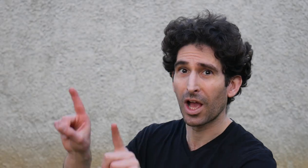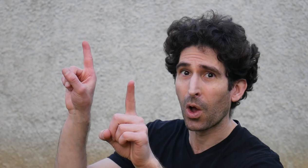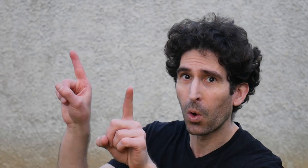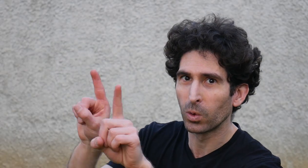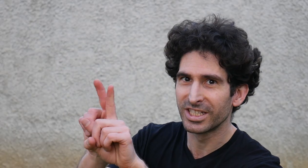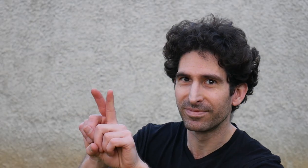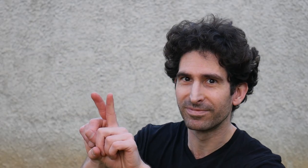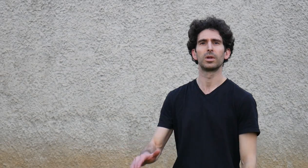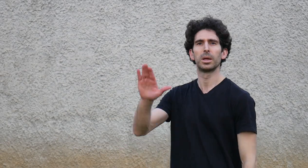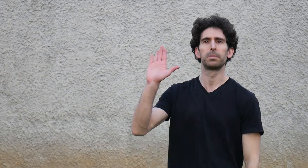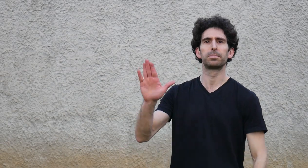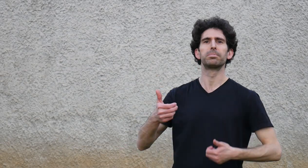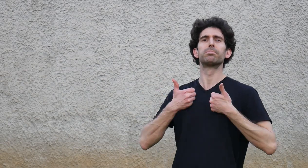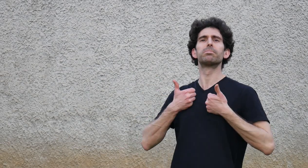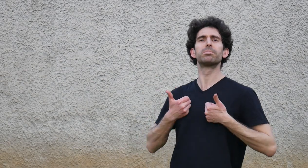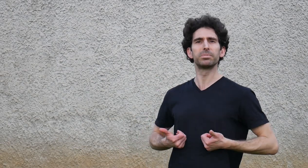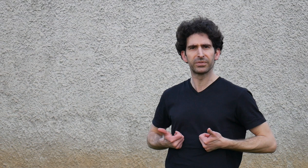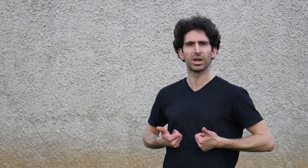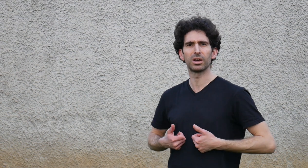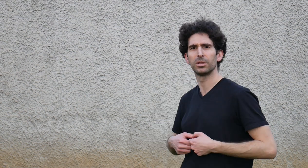Et aussi. Pour l'ensemble des mamifères,